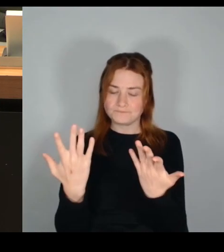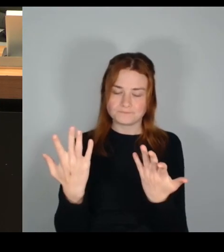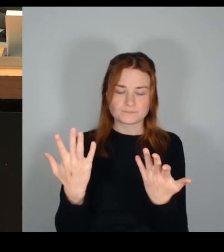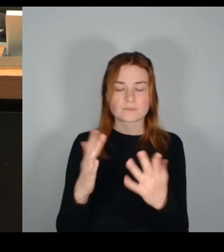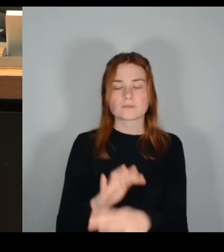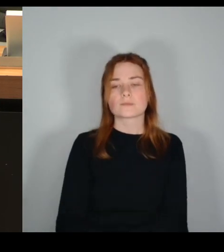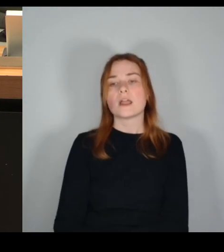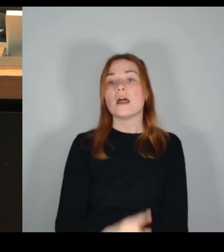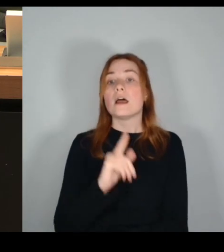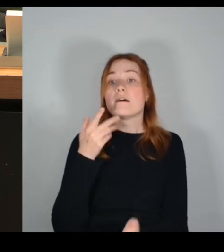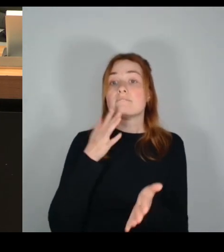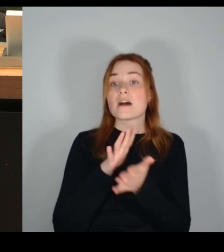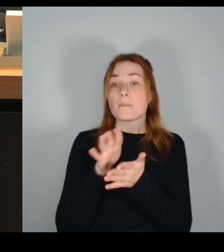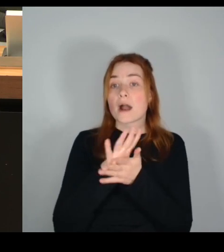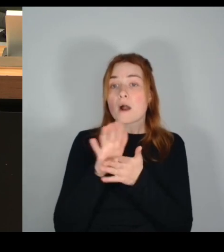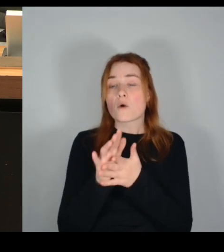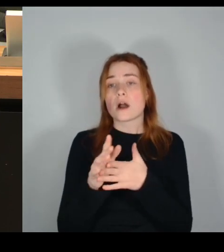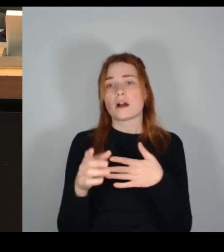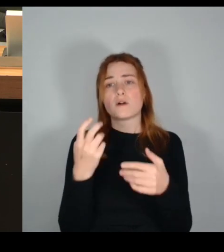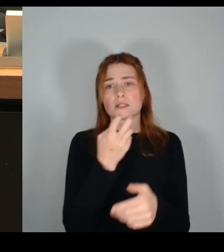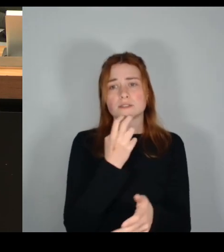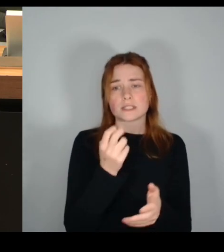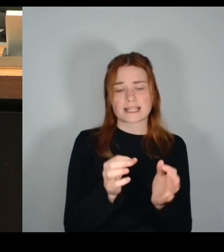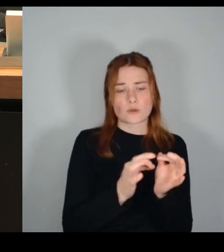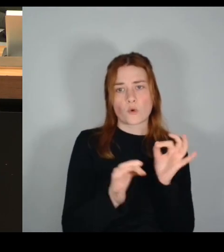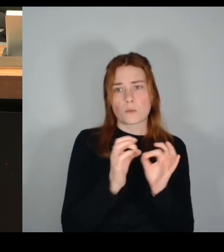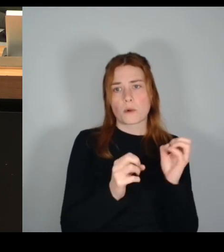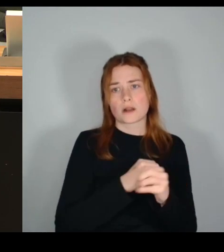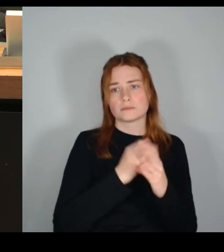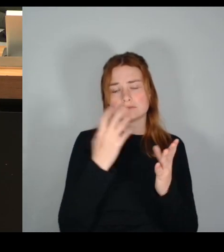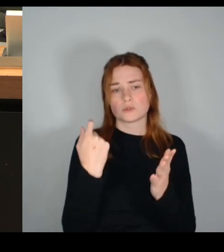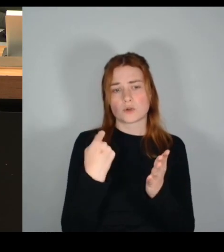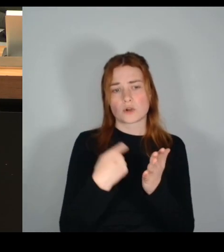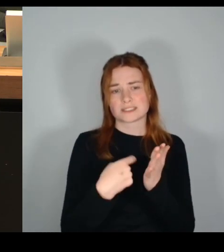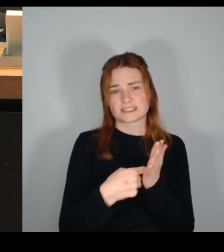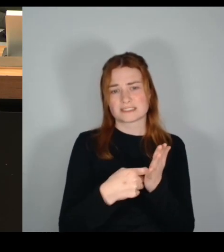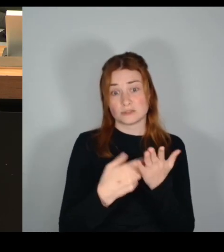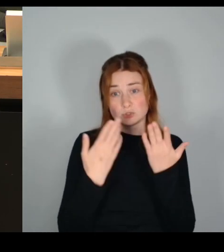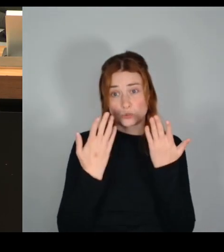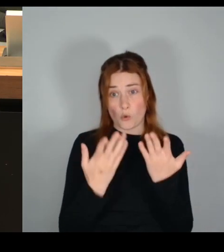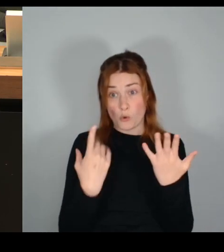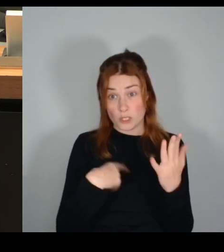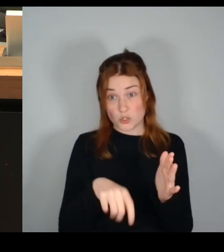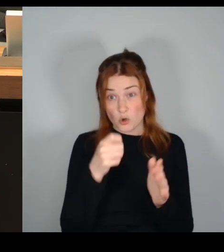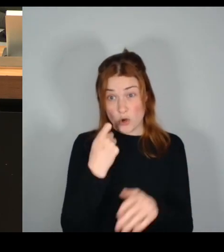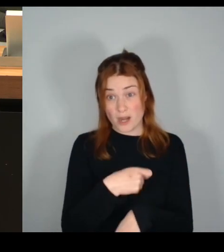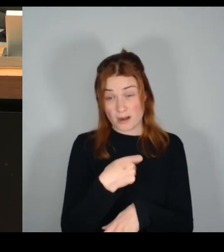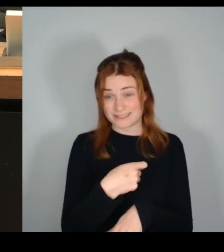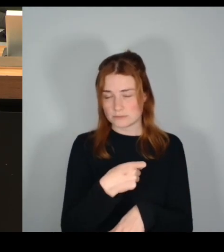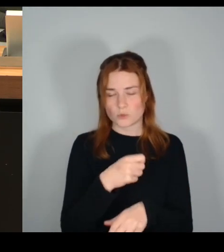Und wer die Zukunft vielleicht den sogenannten Mini AKW sah, wurde ebenfalls erst kürzlich von der Realität eingeholt.